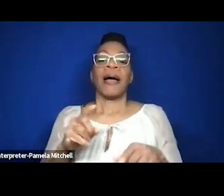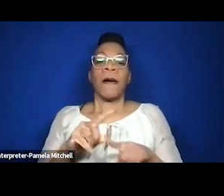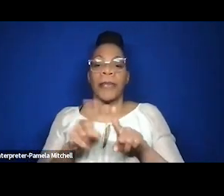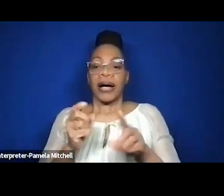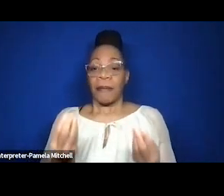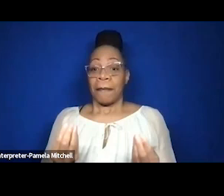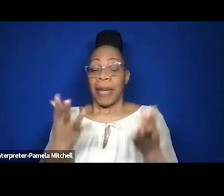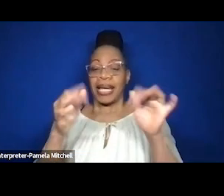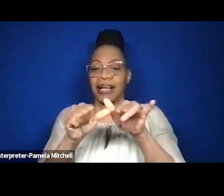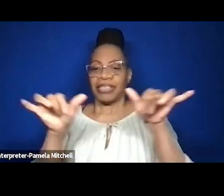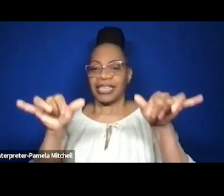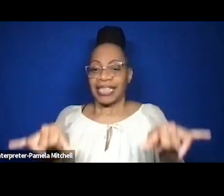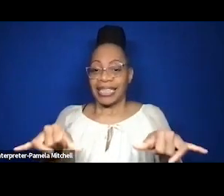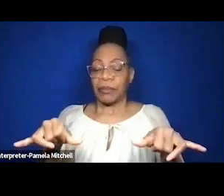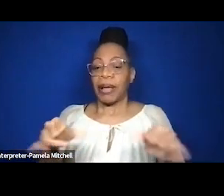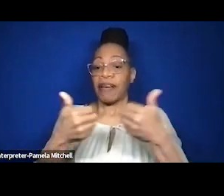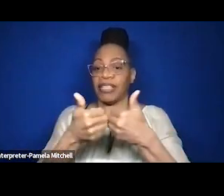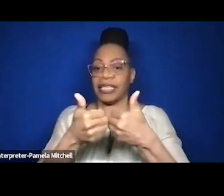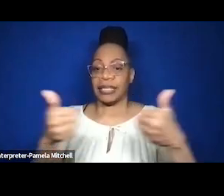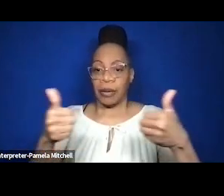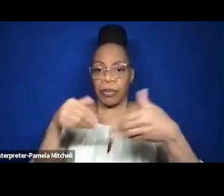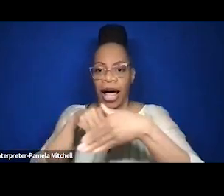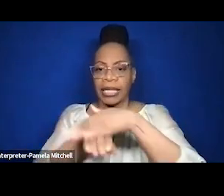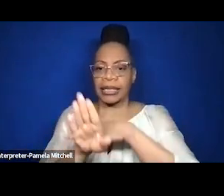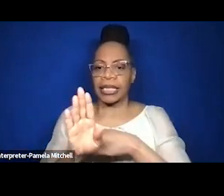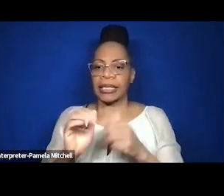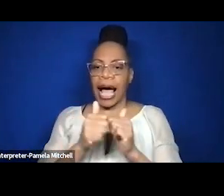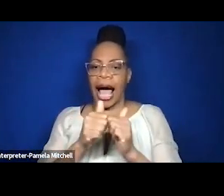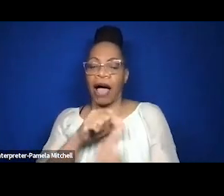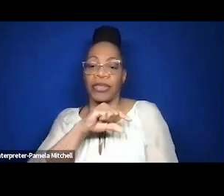accesos separados y la elegibilidad para el acceso es diferente.